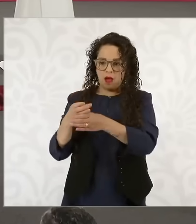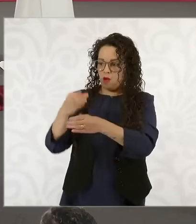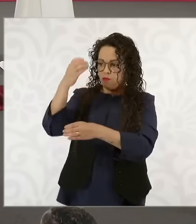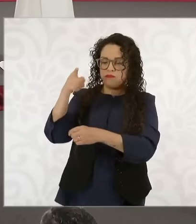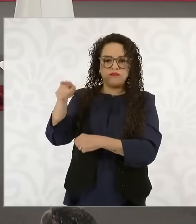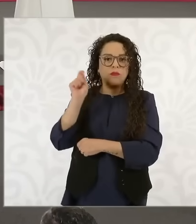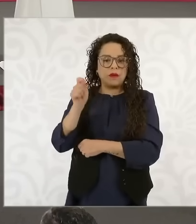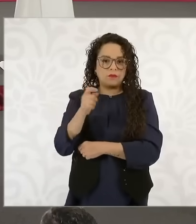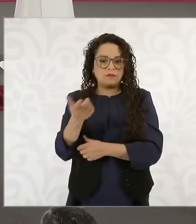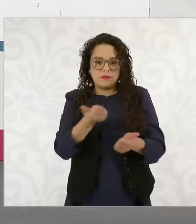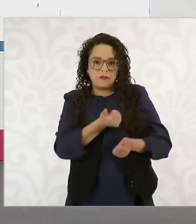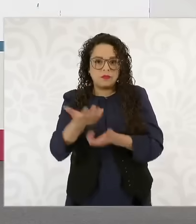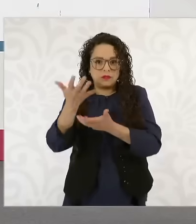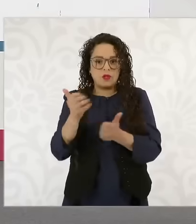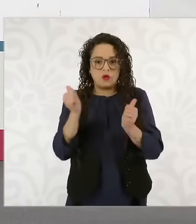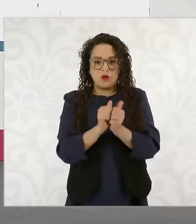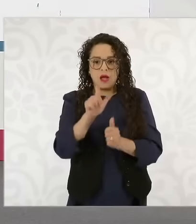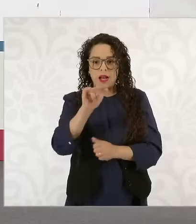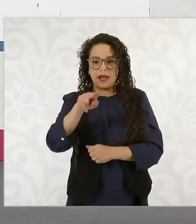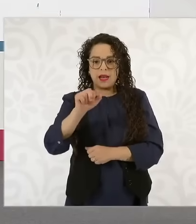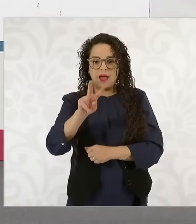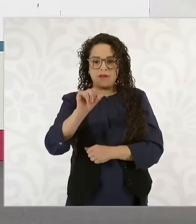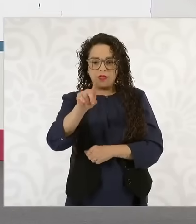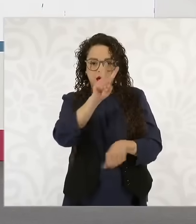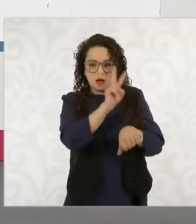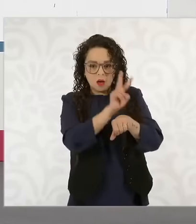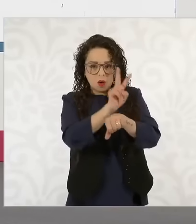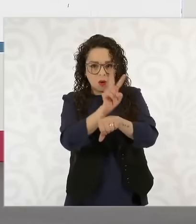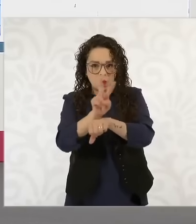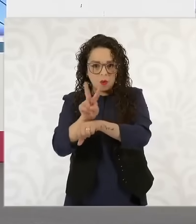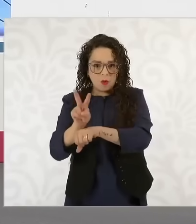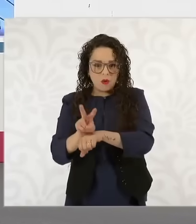transportan a través de la línea vida para estar monitoreando, por ejemplo, vibraciones o algún